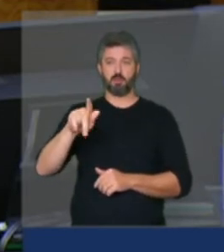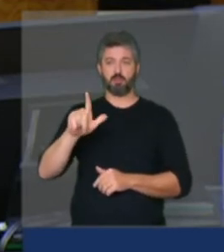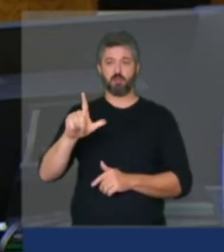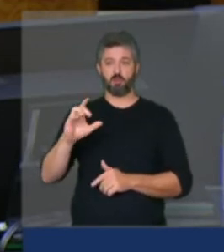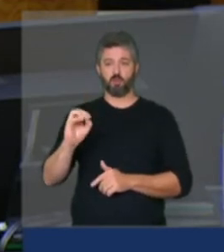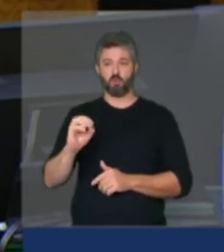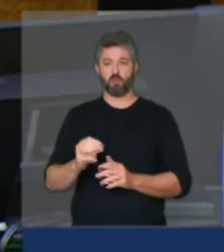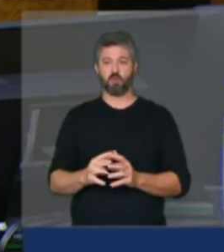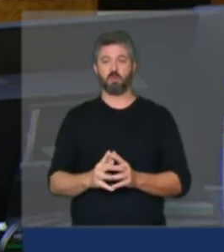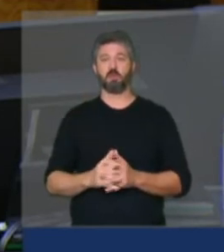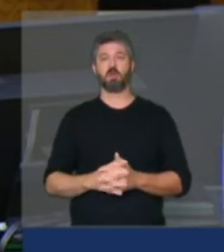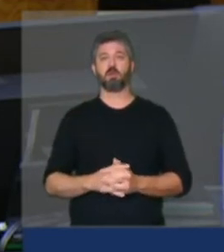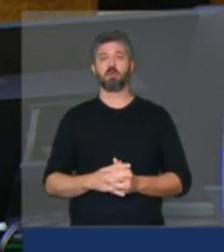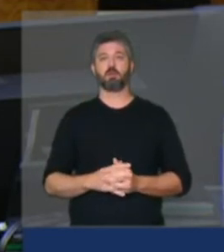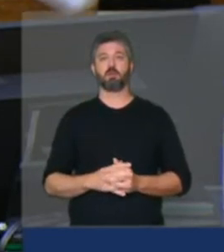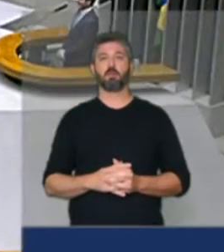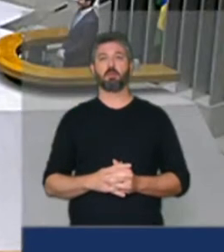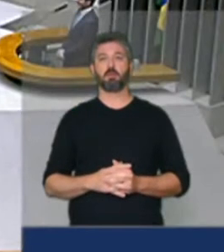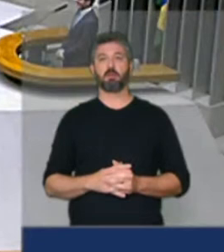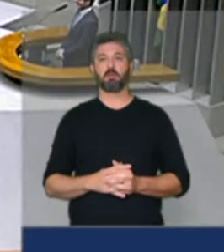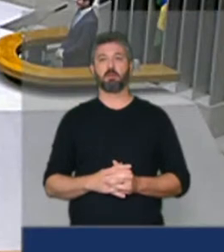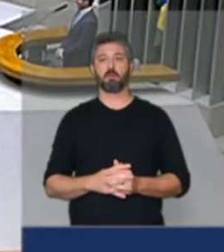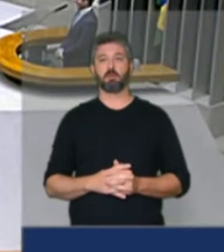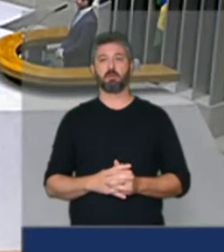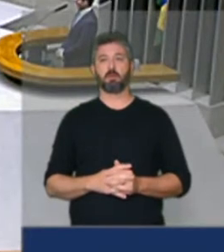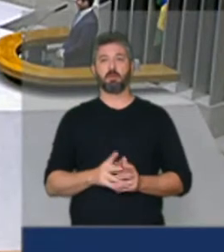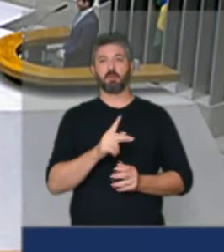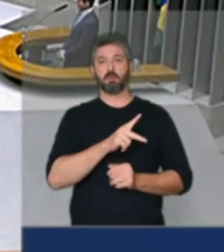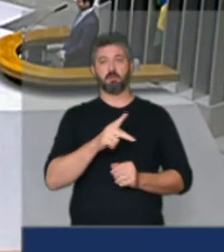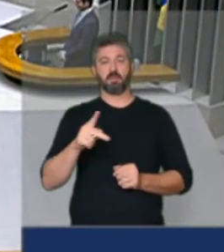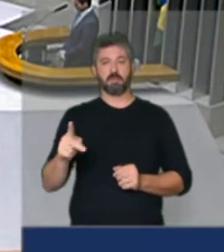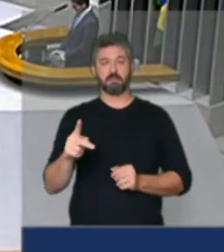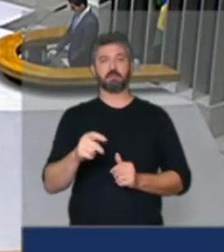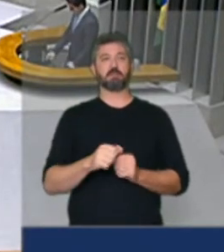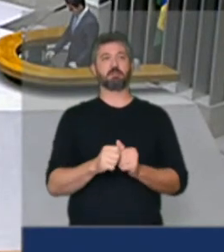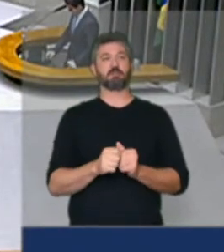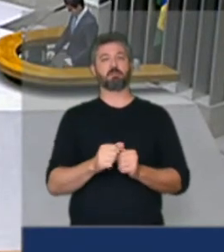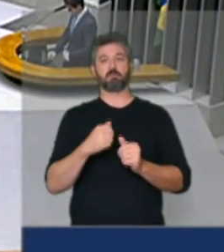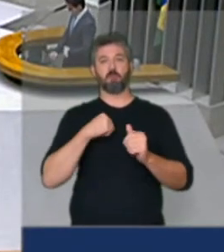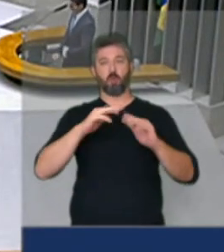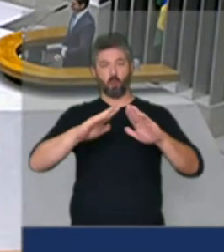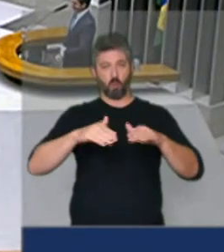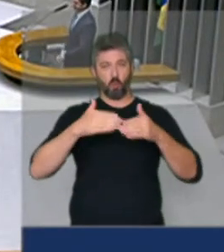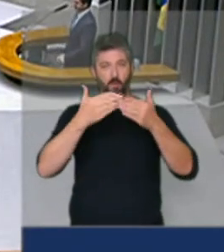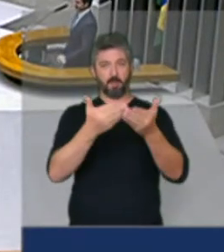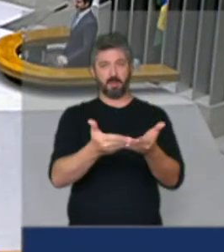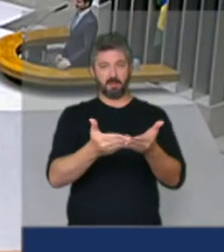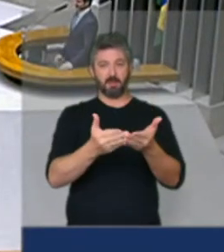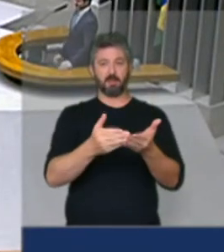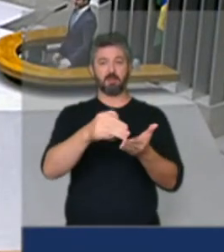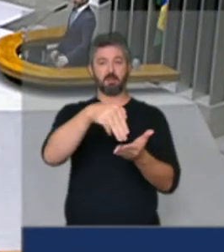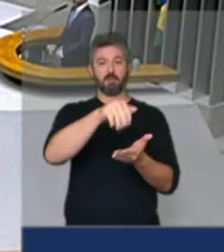JANEIRO. -- [DEPUTADO]: SENHOR PRESIDENTE EU QUERIA FAZER UMA HOMENAGEM A MARTINE GRAEL E